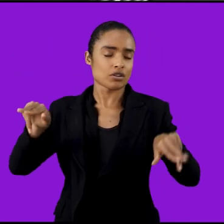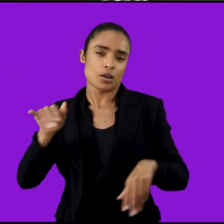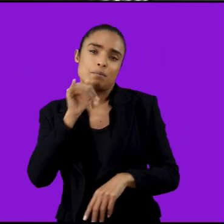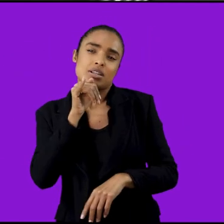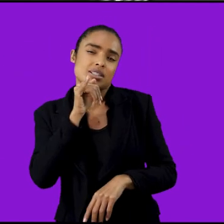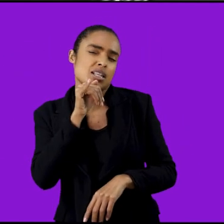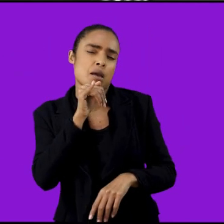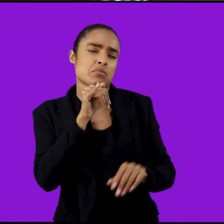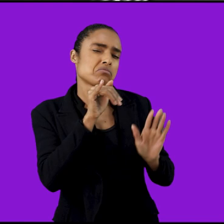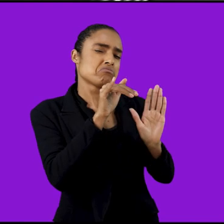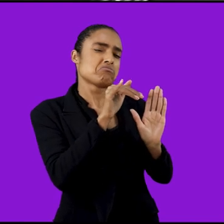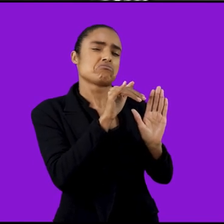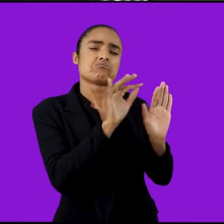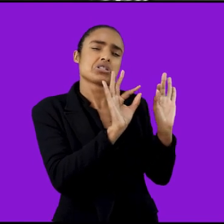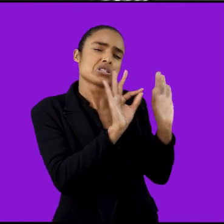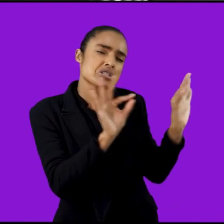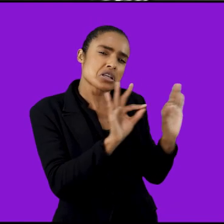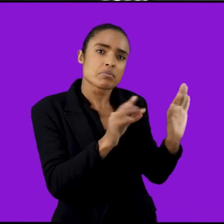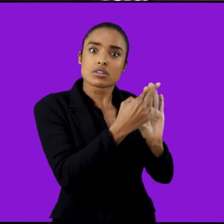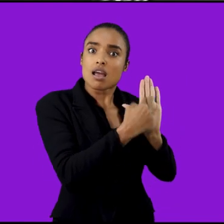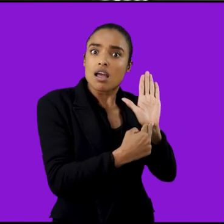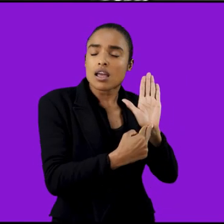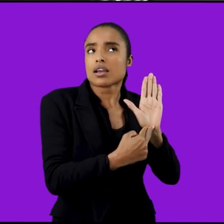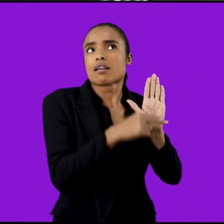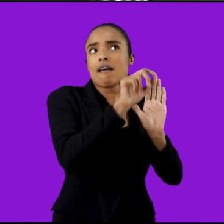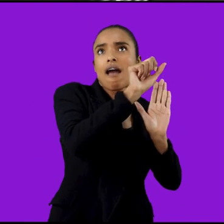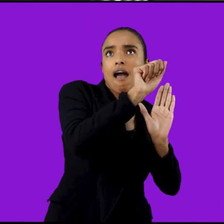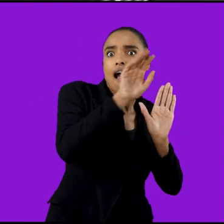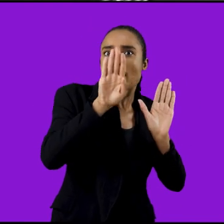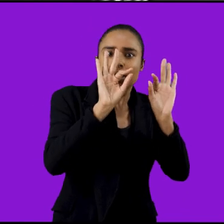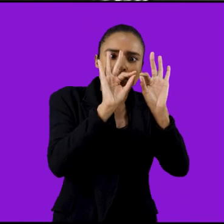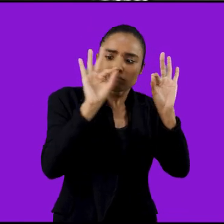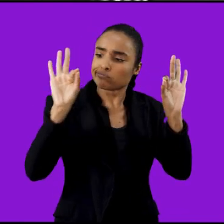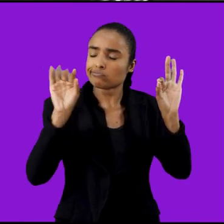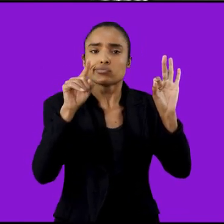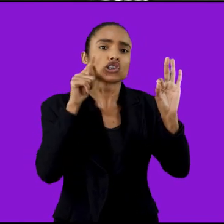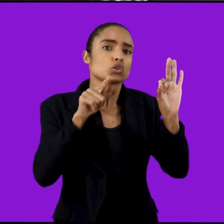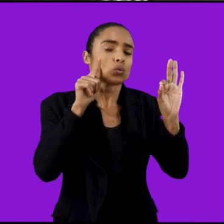Cê vai chegar no C… né? Mas ele também pode ser traiçoeiro, sabe se a pessoa por